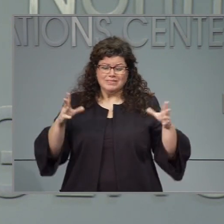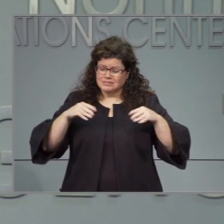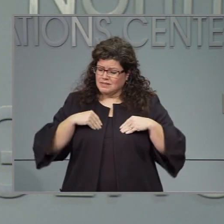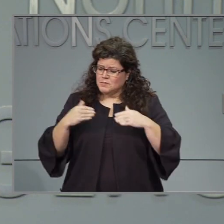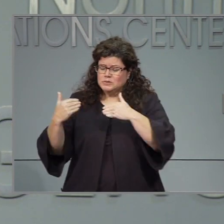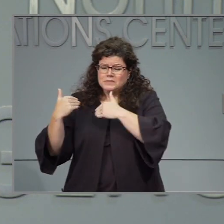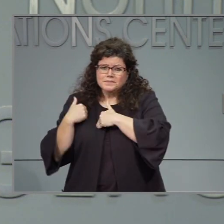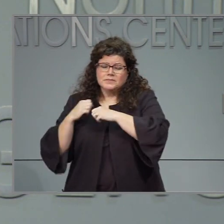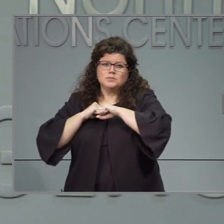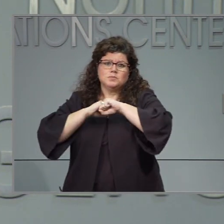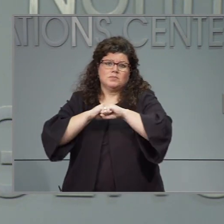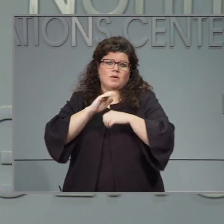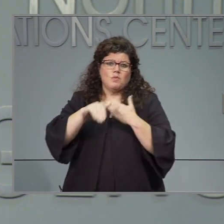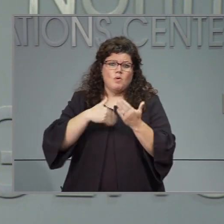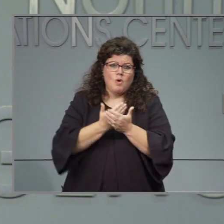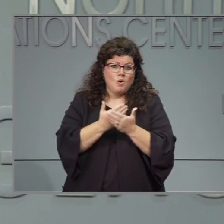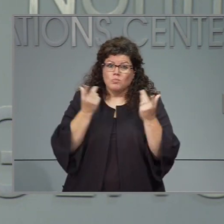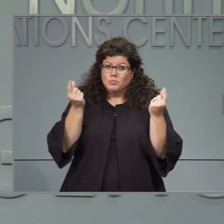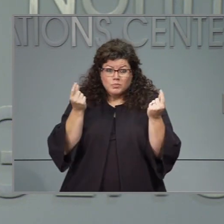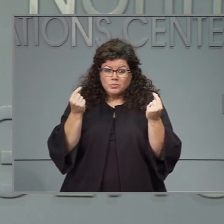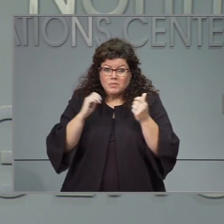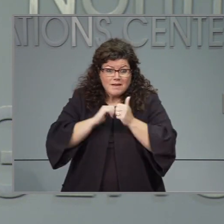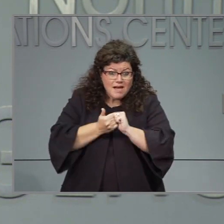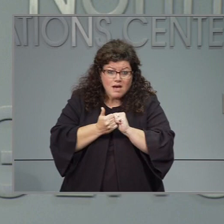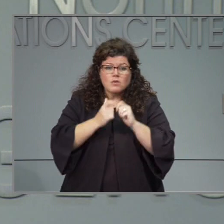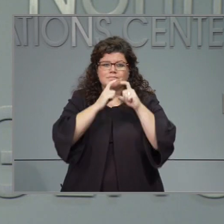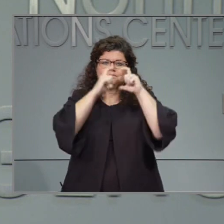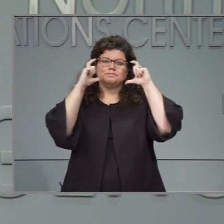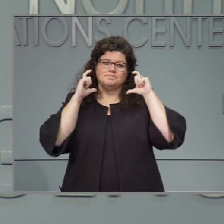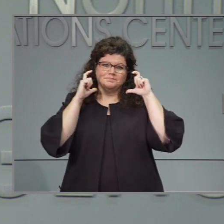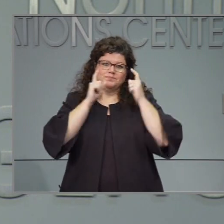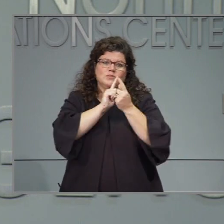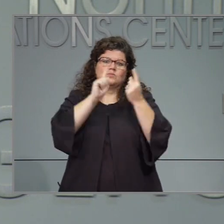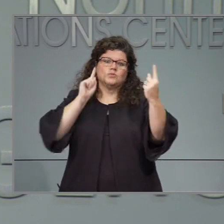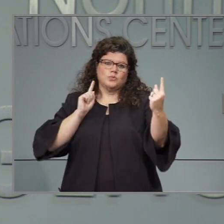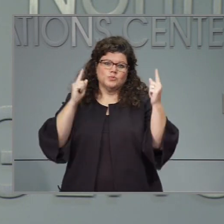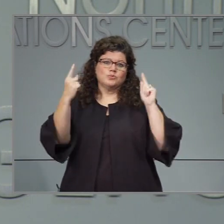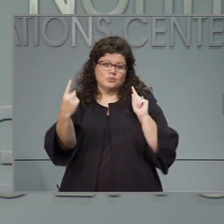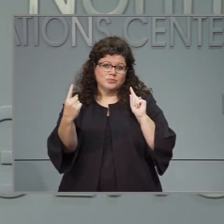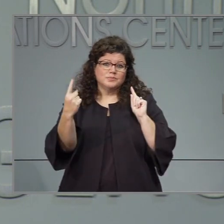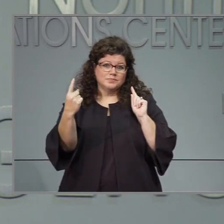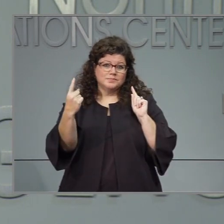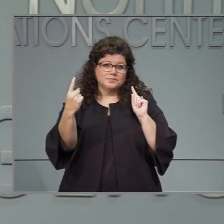responsable y utilizara mascarillas y mantendrá su distancia social,